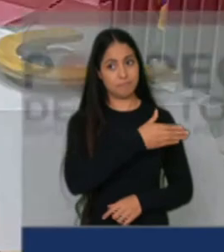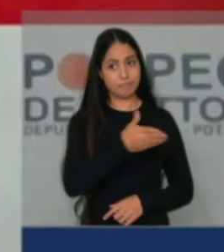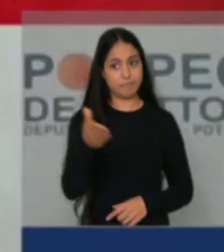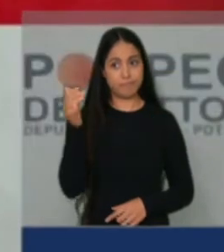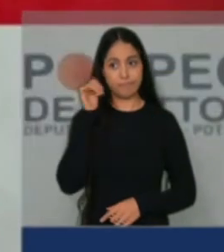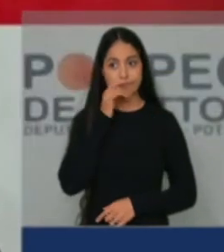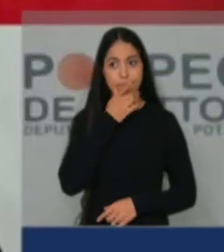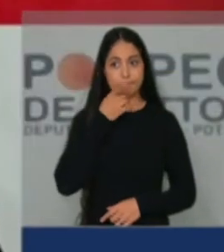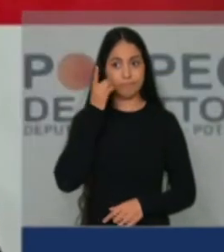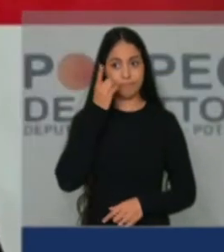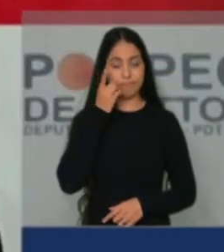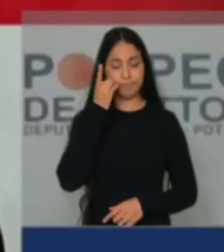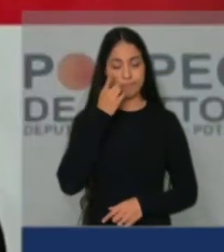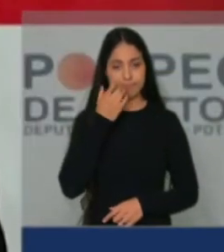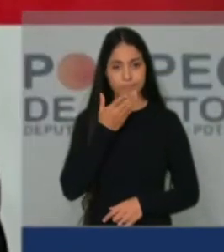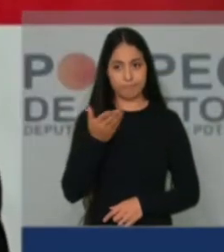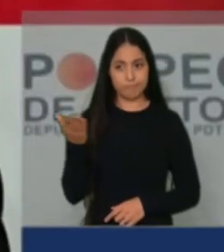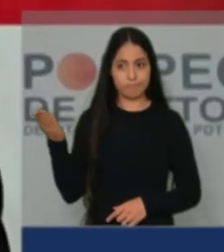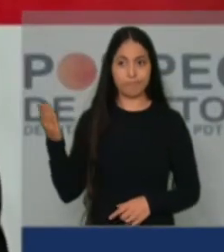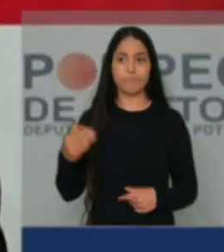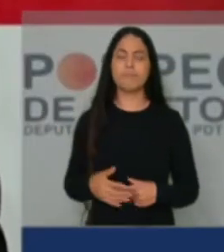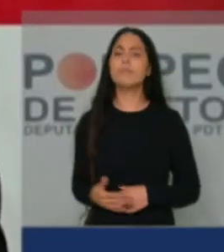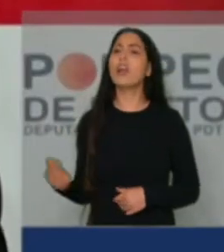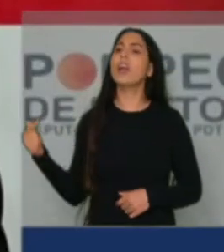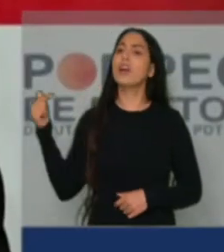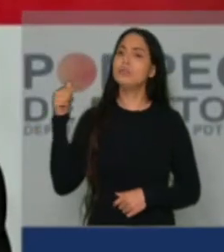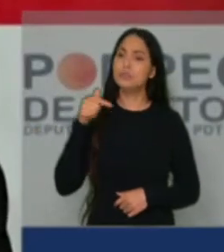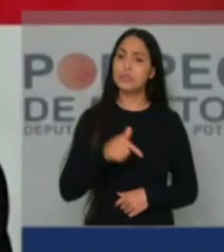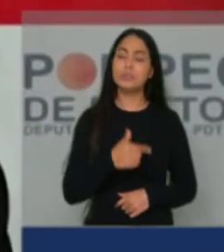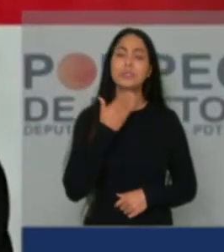SENHORES PARLAMENTARES, EU QUERO AQUI FAZER UMA APELO A MESA DA CÂMARA DOS DEPUTADOS, QUE COLOQUE EM VOTAÇÃO O